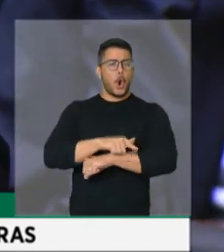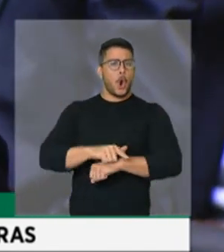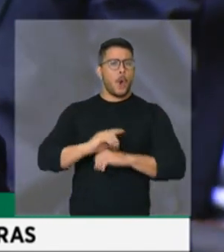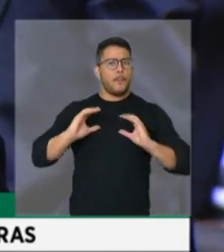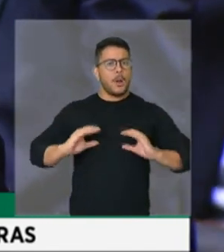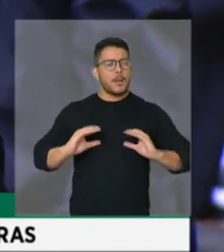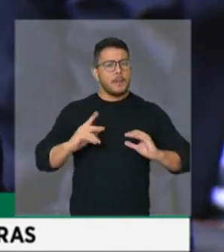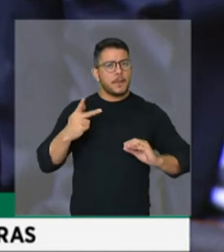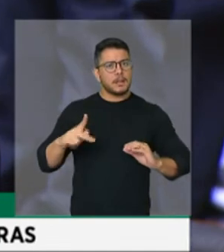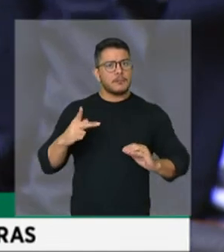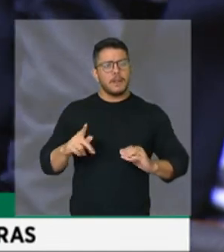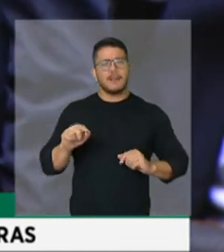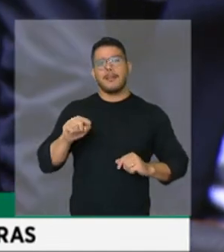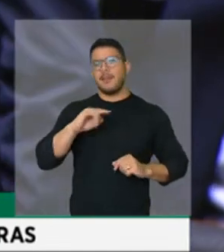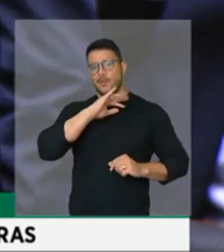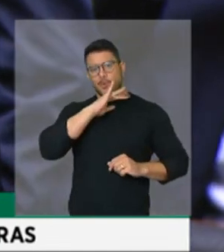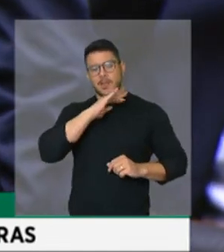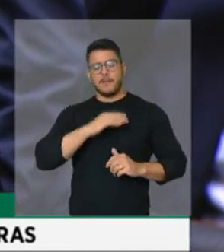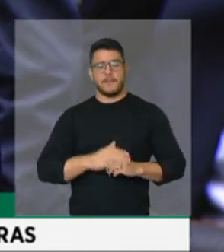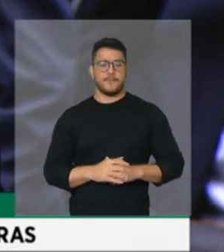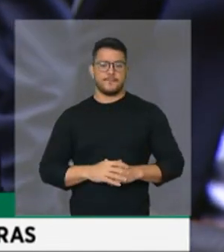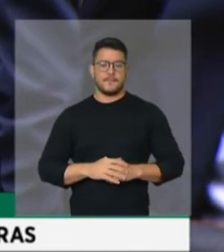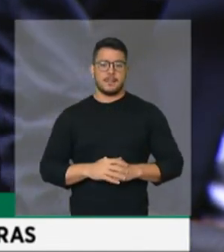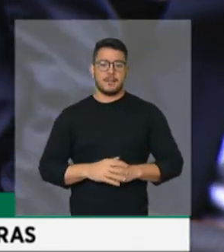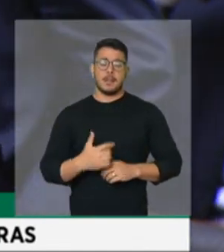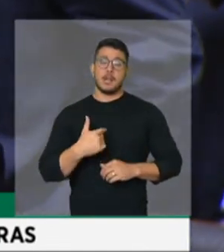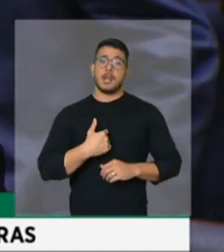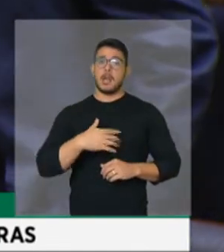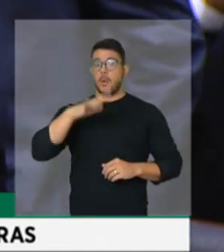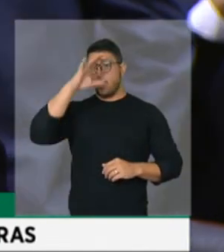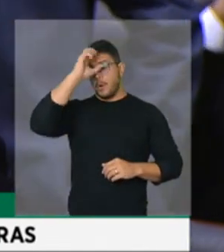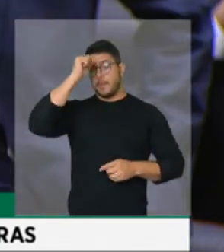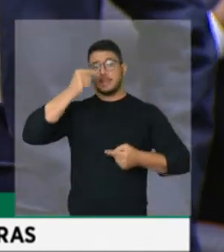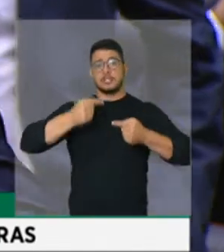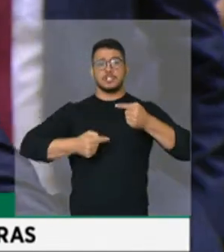SE LEVANTAR SUSPEITAS CONTRA AS PESSOAS. EU APRENDI A DEBATER AS IDEIAS. RESPEITO AS